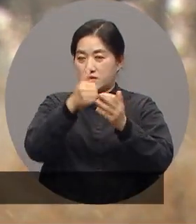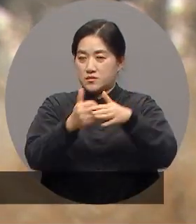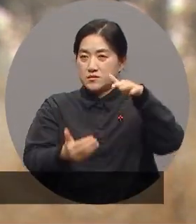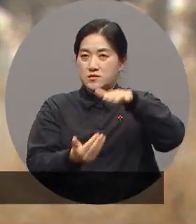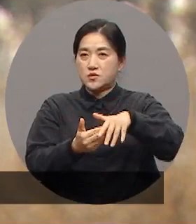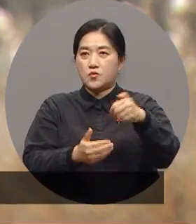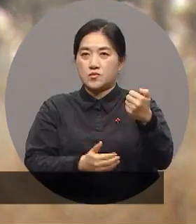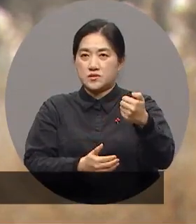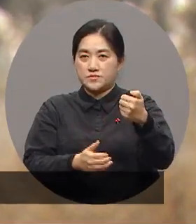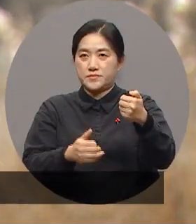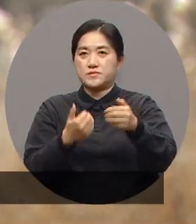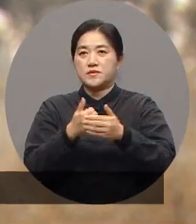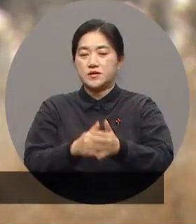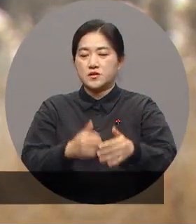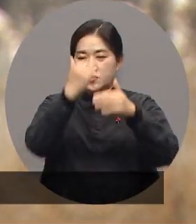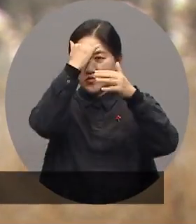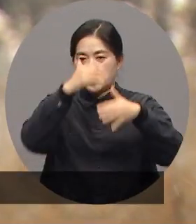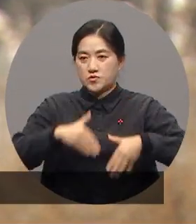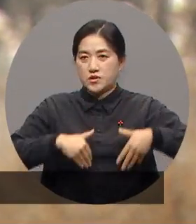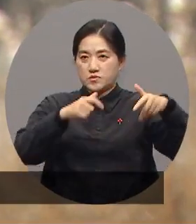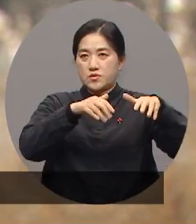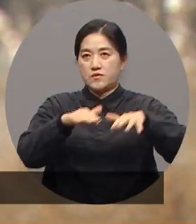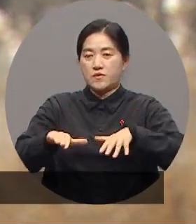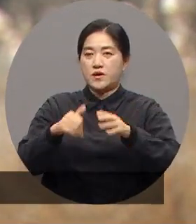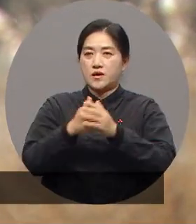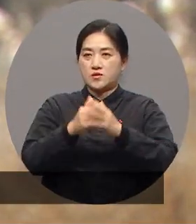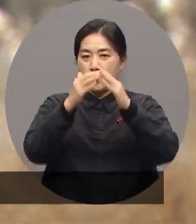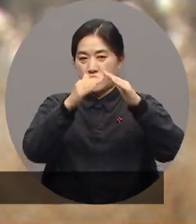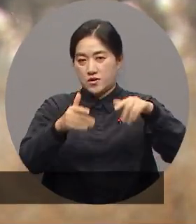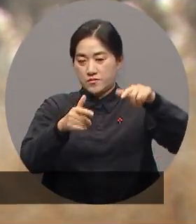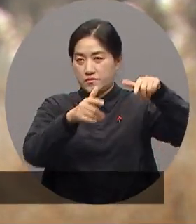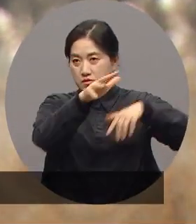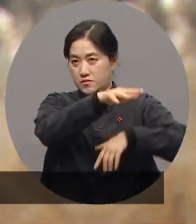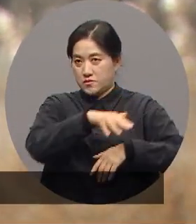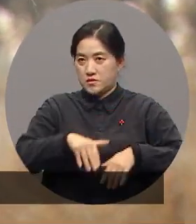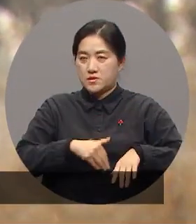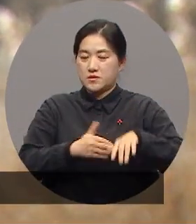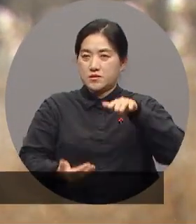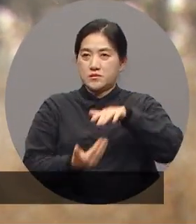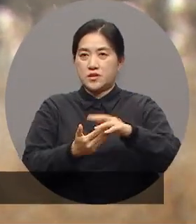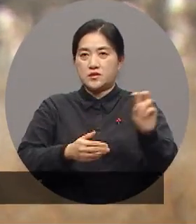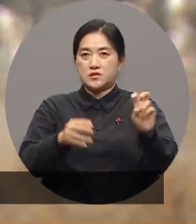앞으로 제주 산지에는 최고 50cm 이상, 충남 서해안과 호남 서부 지역 중심으로도